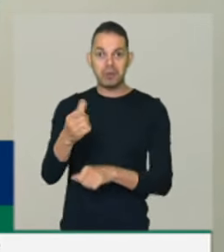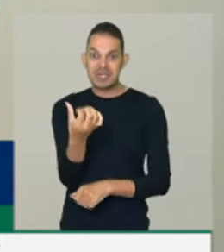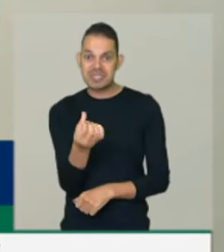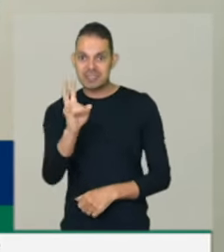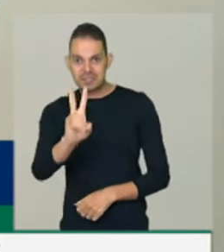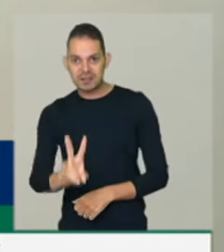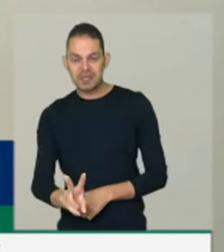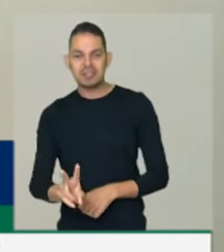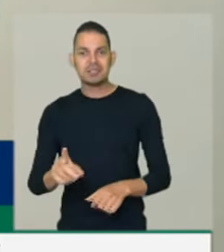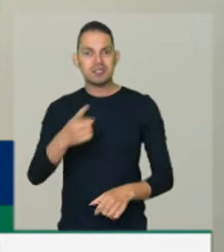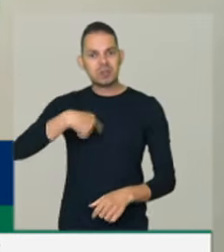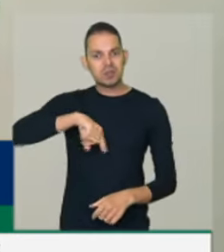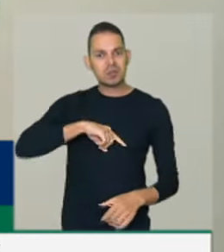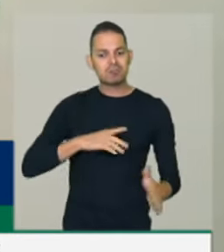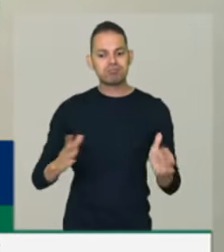GOVERNADORES, EMBORA ELE TENHA IDO NO AMAZONAS, VEIO NO